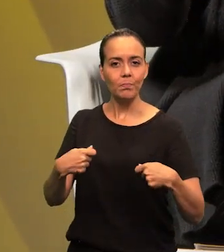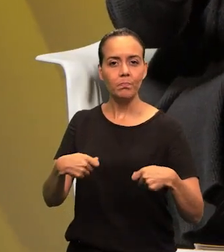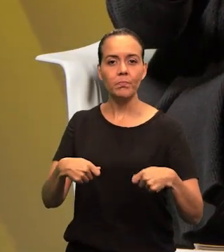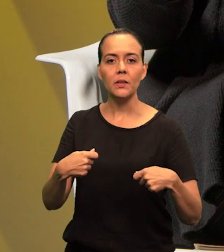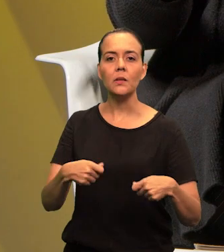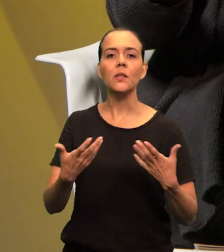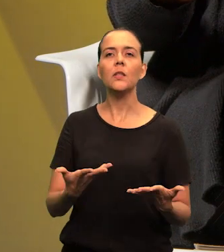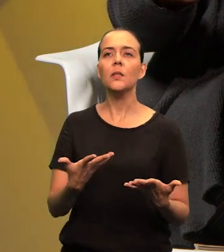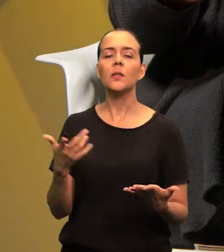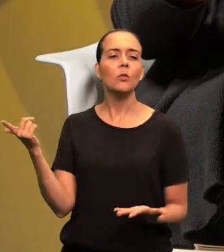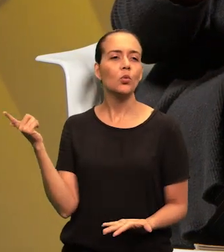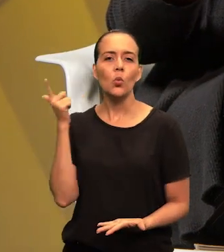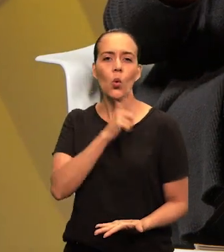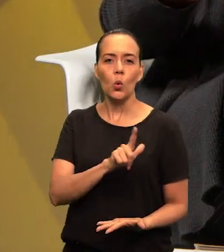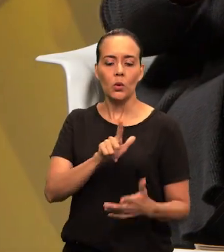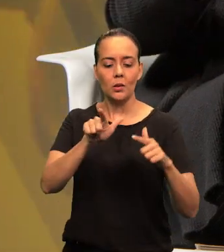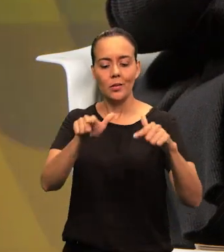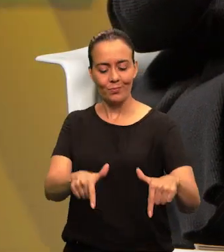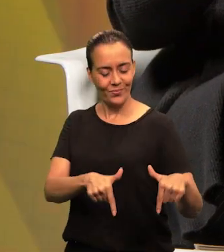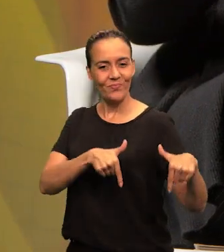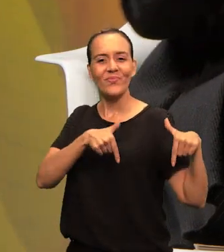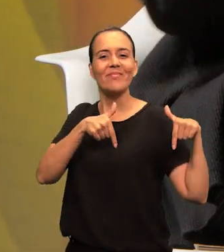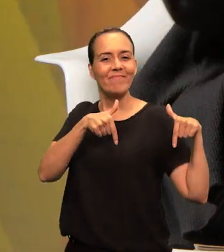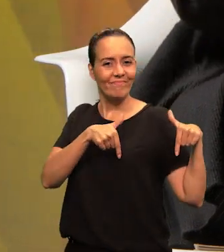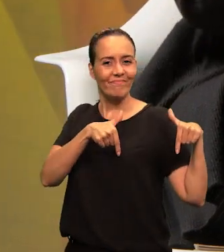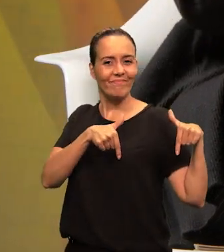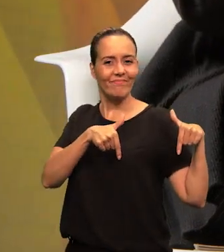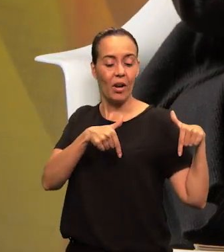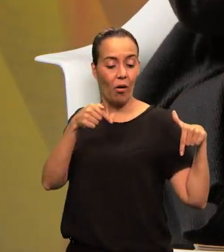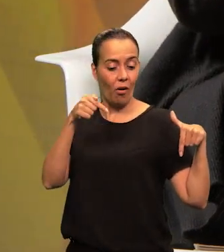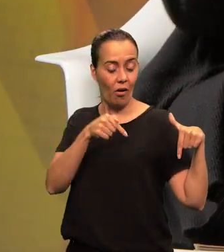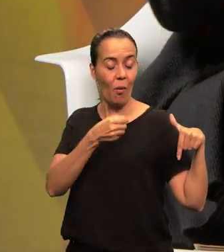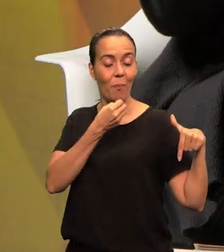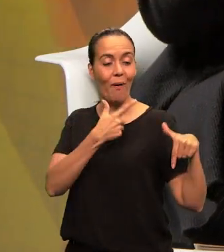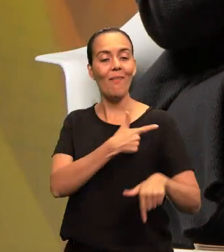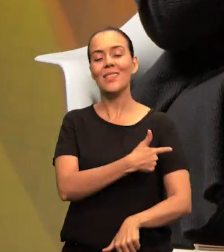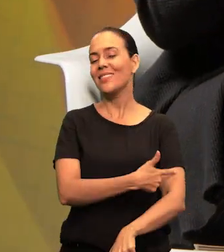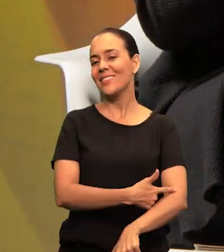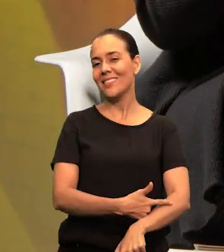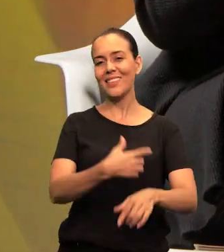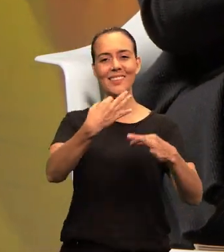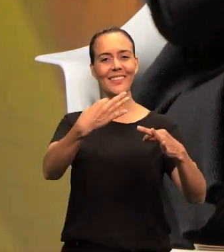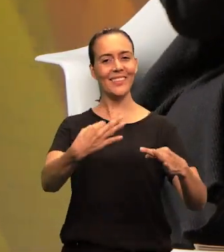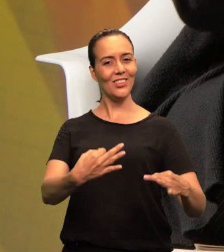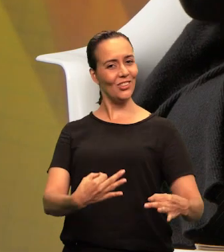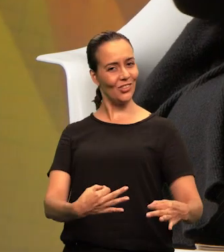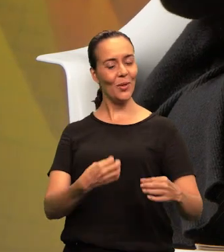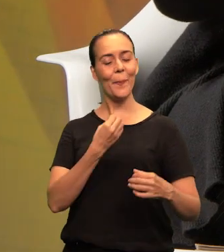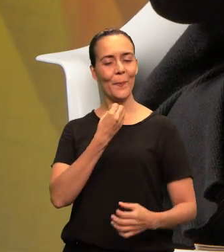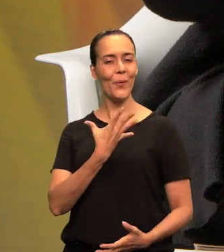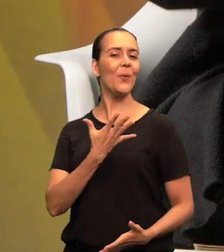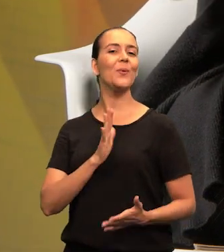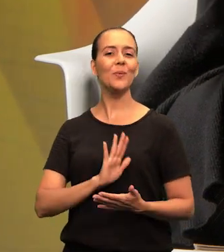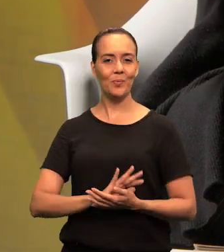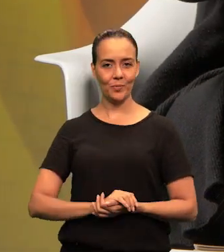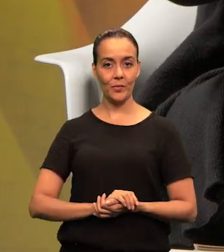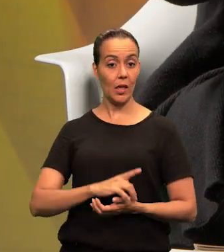eles precisassem ganhar um certificado civilizado, e por isso a gente precisasse ter acesso